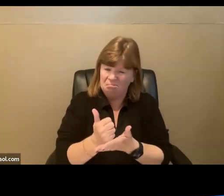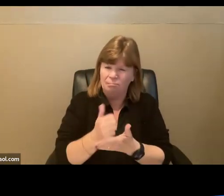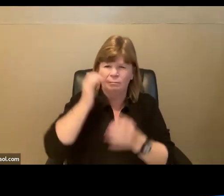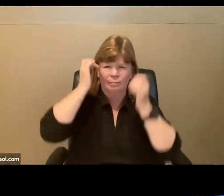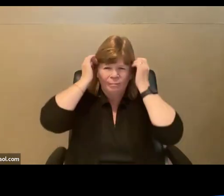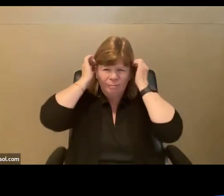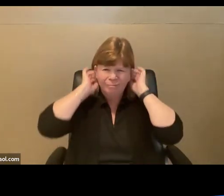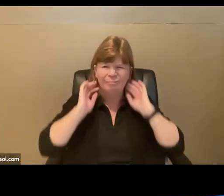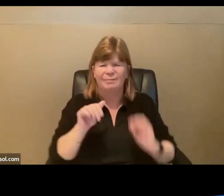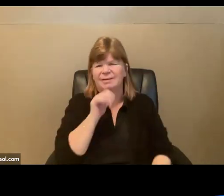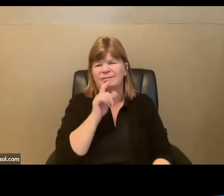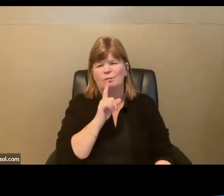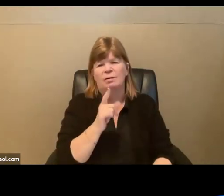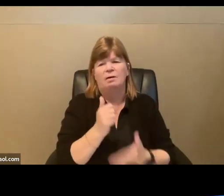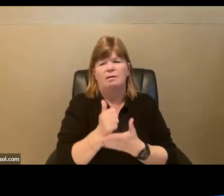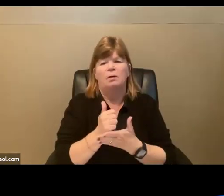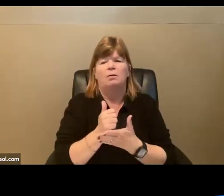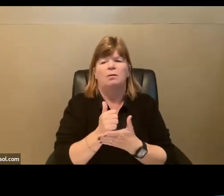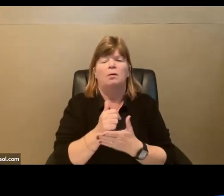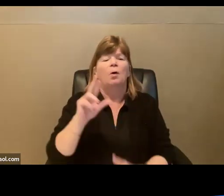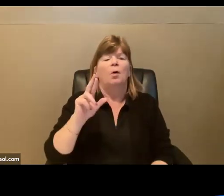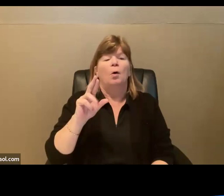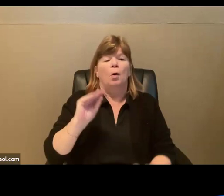En realidad, no es muy útil. El rango de movimiento es muy útil.